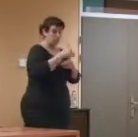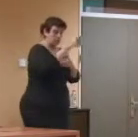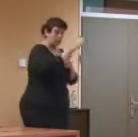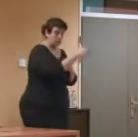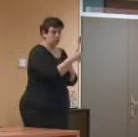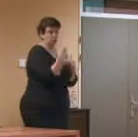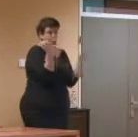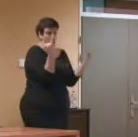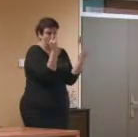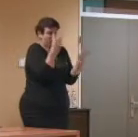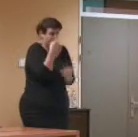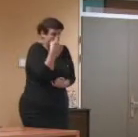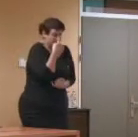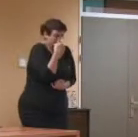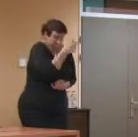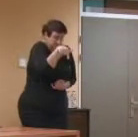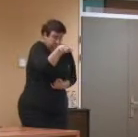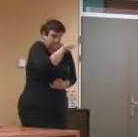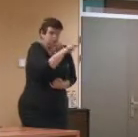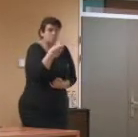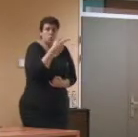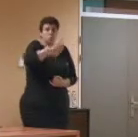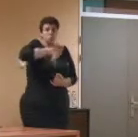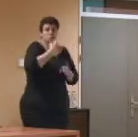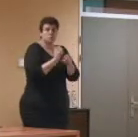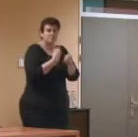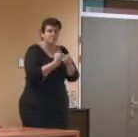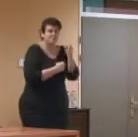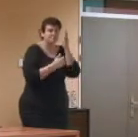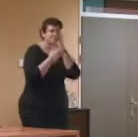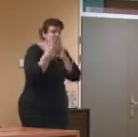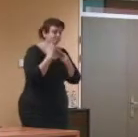nosotros lo hemos trabajado, lo hemos mimado muchísimo y